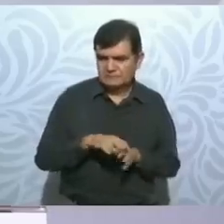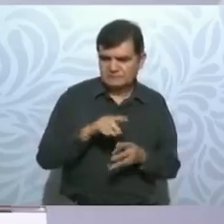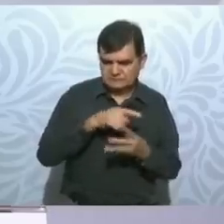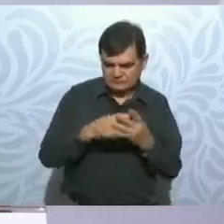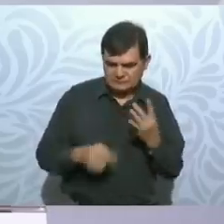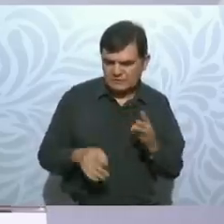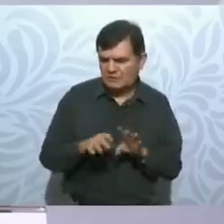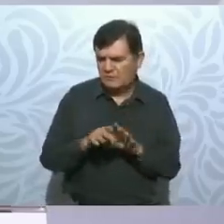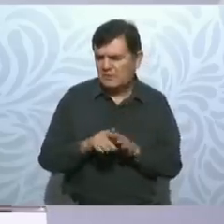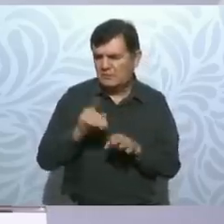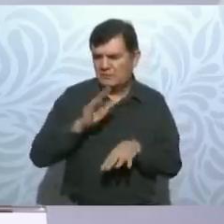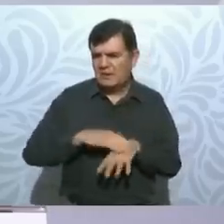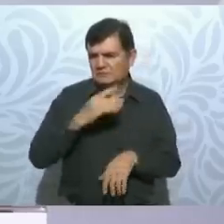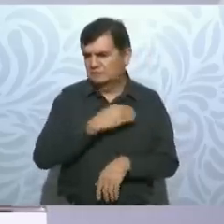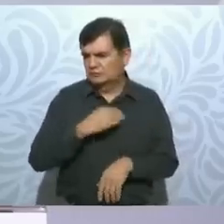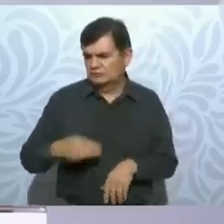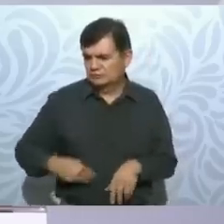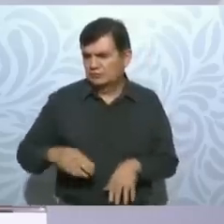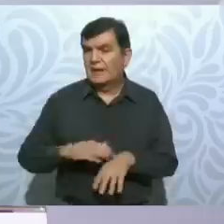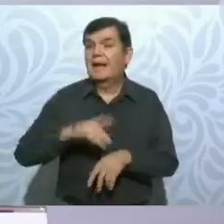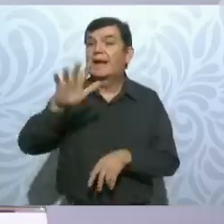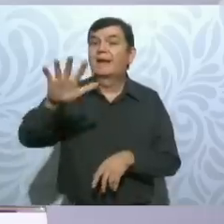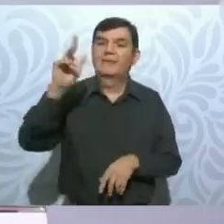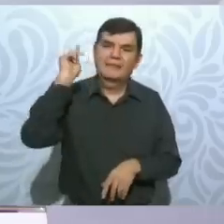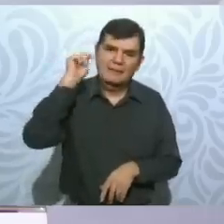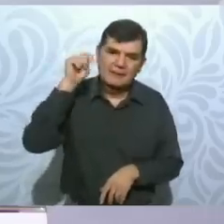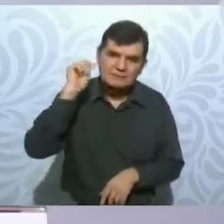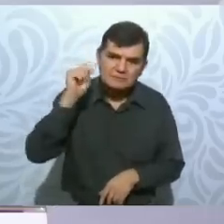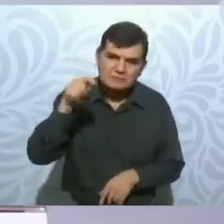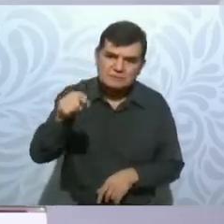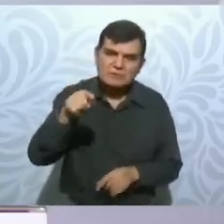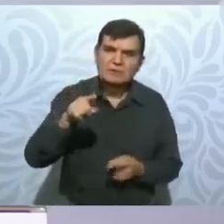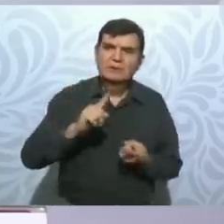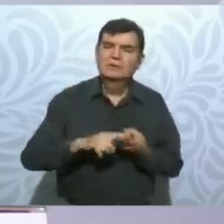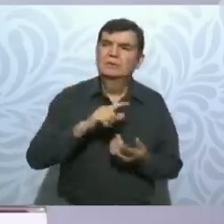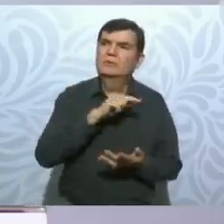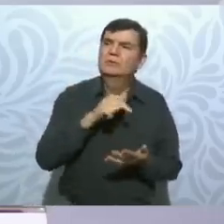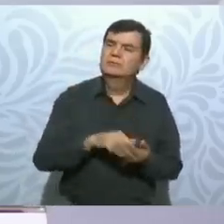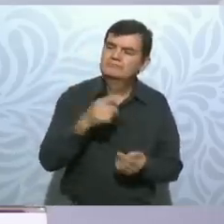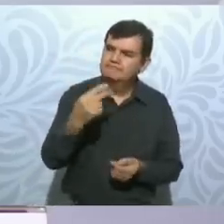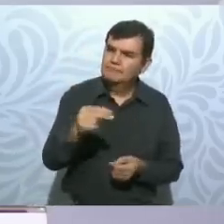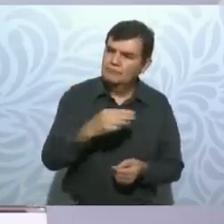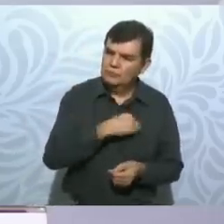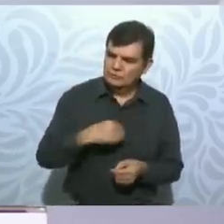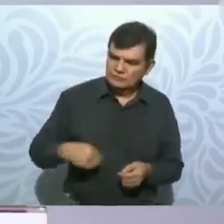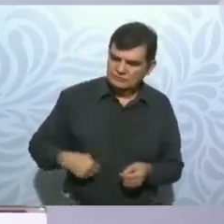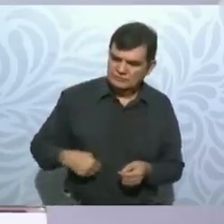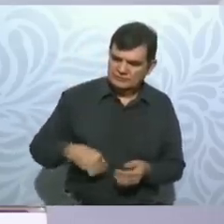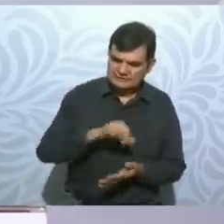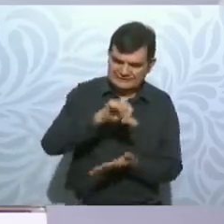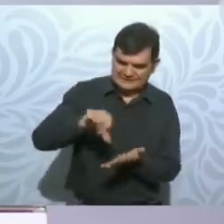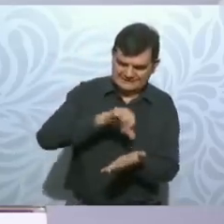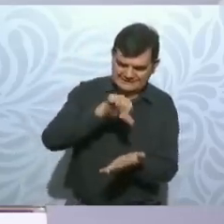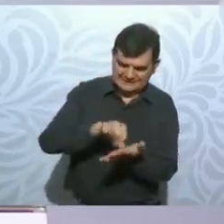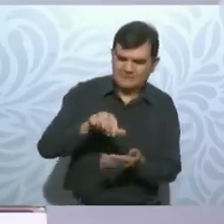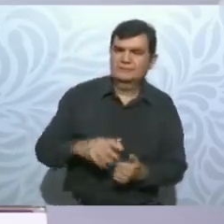los municipios en donde Ah y en Tabasco en en el municipio del Centro de Villahermosa